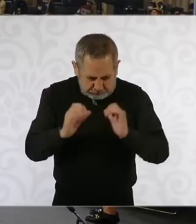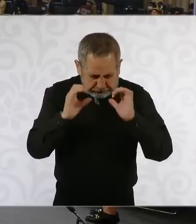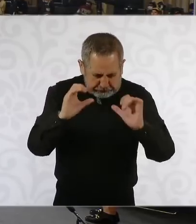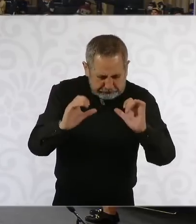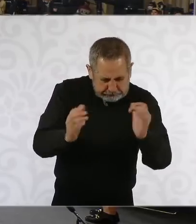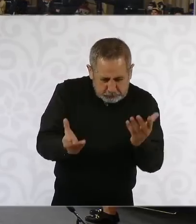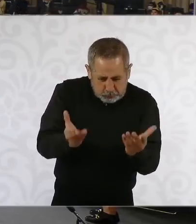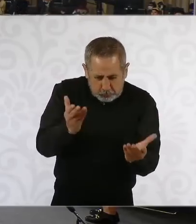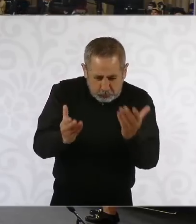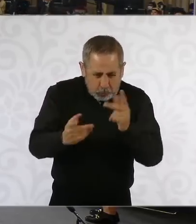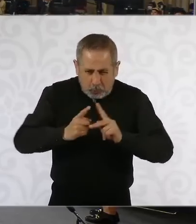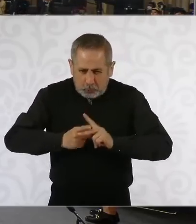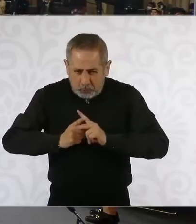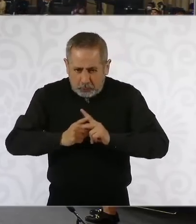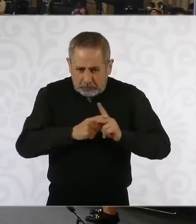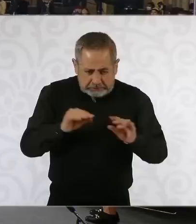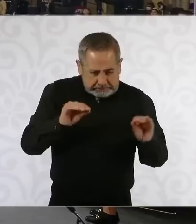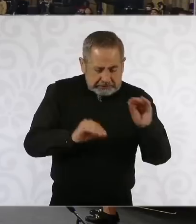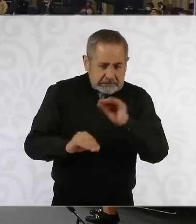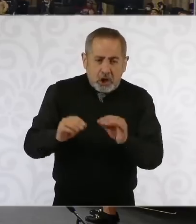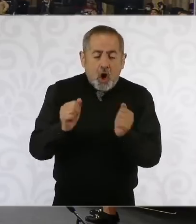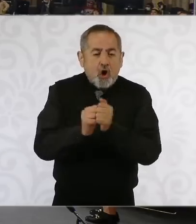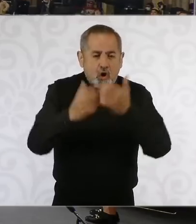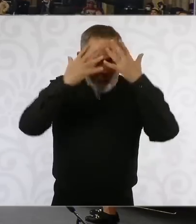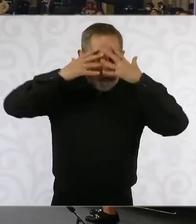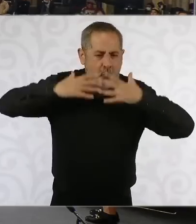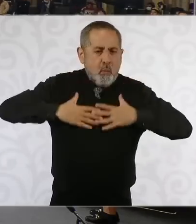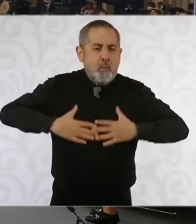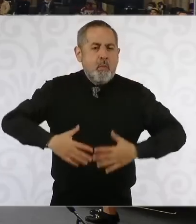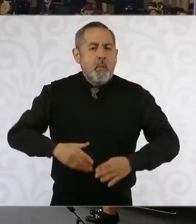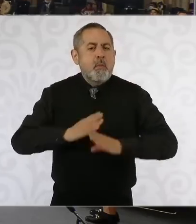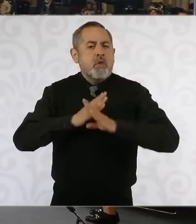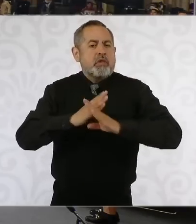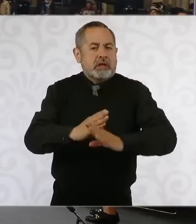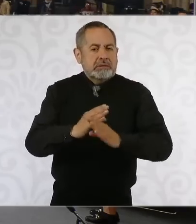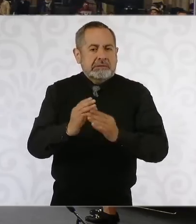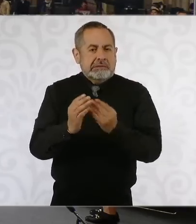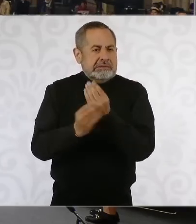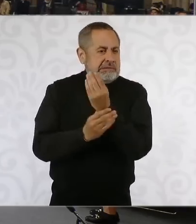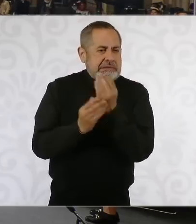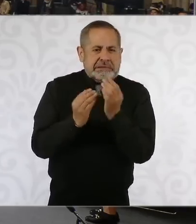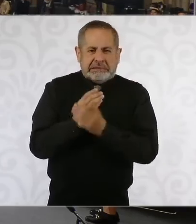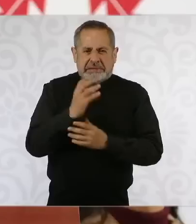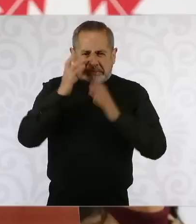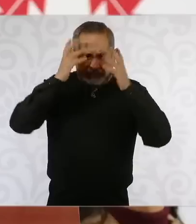exposición donde existan equipos de protección personal especializados para la elaboración de